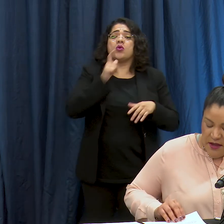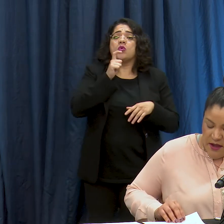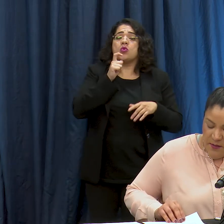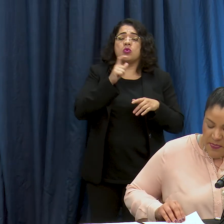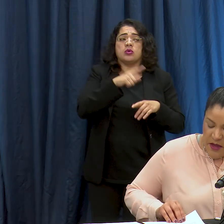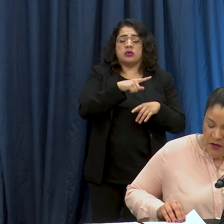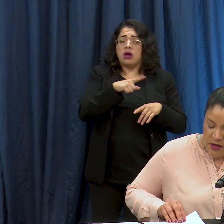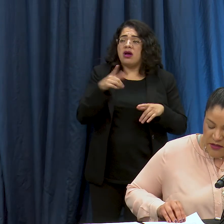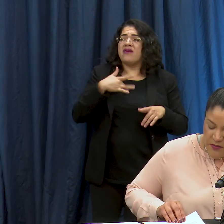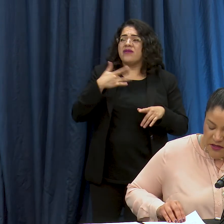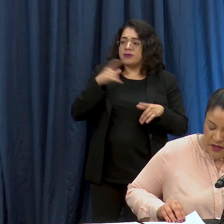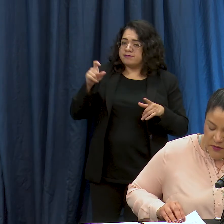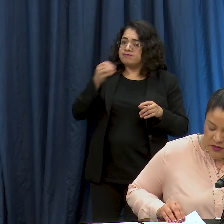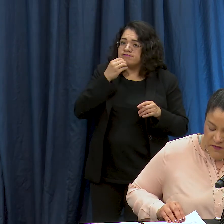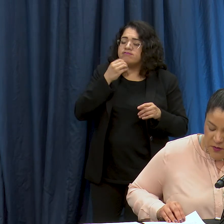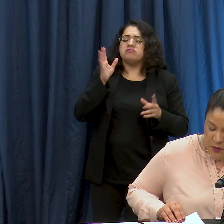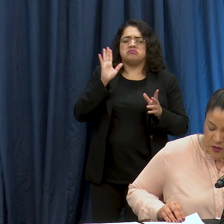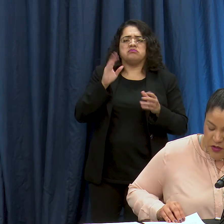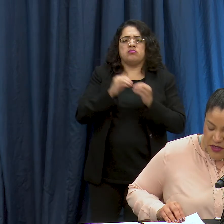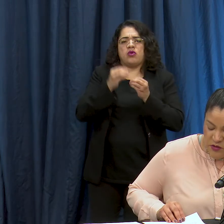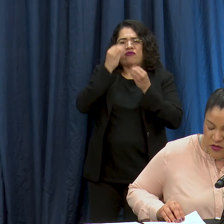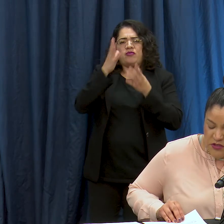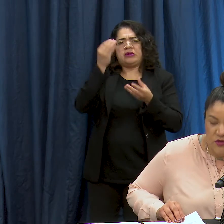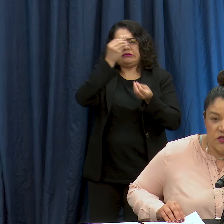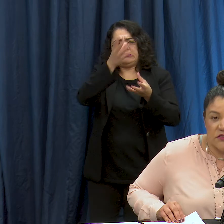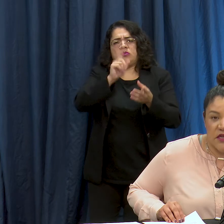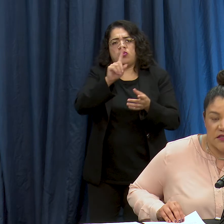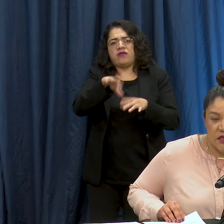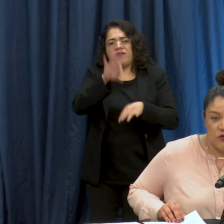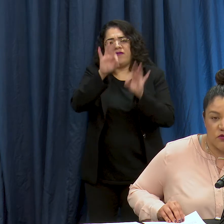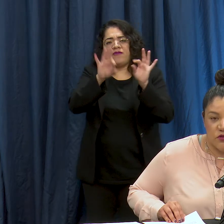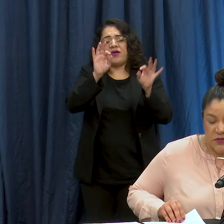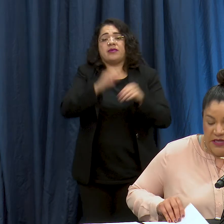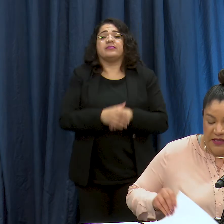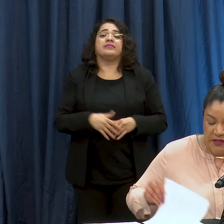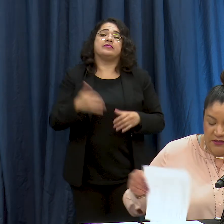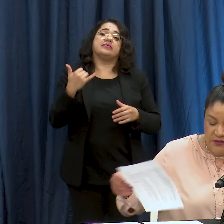ahora también queremos hablar poco de las condiciones de la salud su scientist